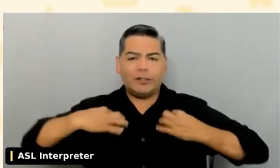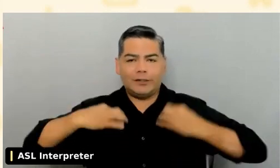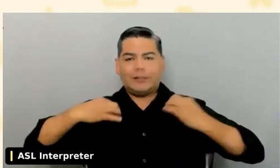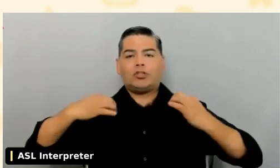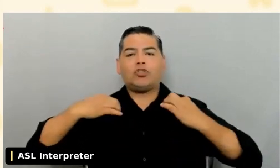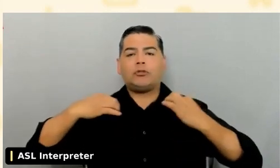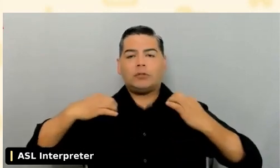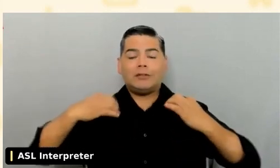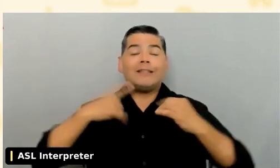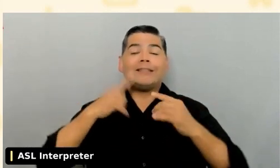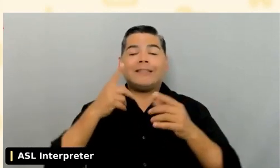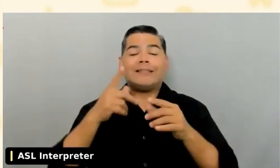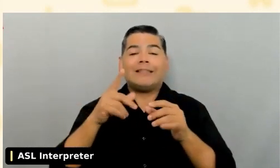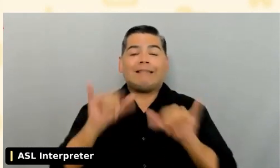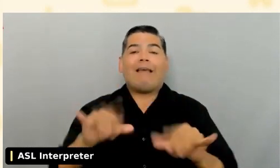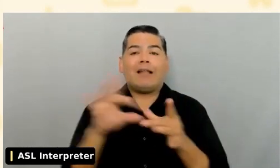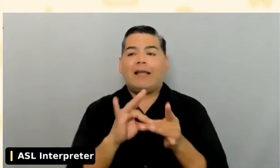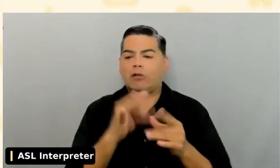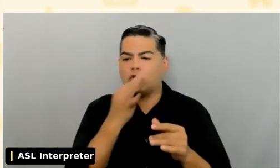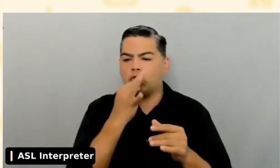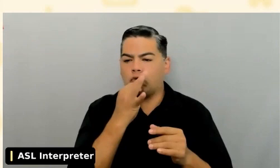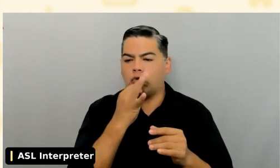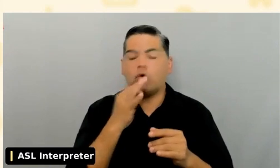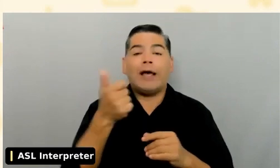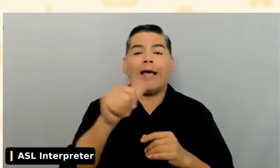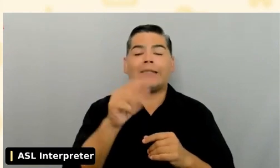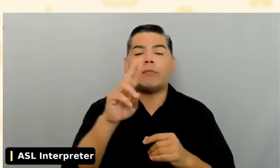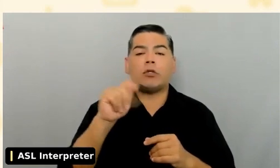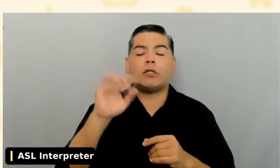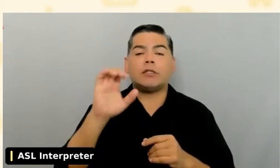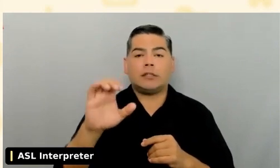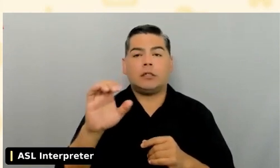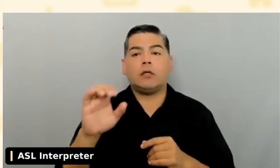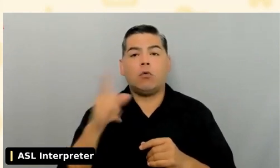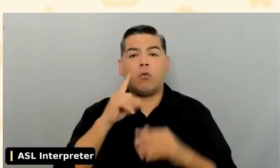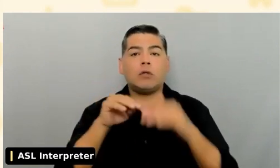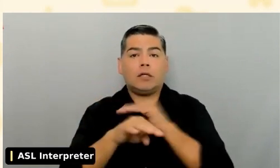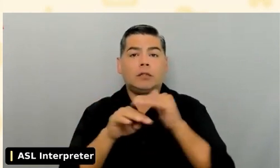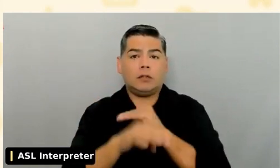Manténganse atentos para la próxima sesión en punto de la hora. A las 10 a.m. UTC. Hablaremos de los Problemas de Accesibilidad